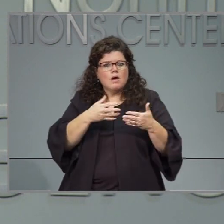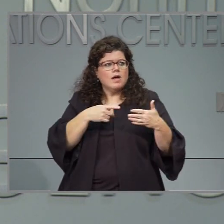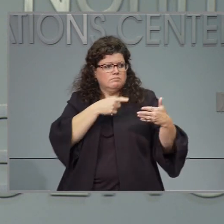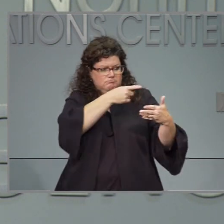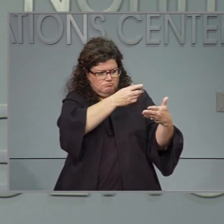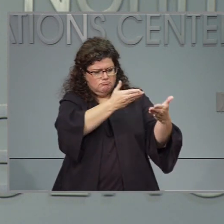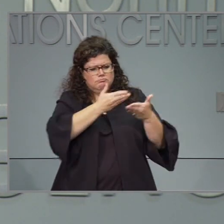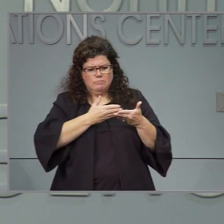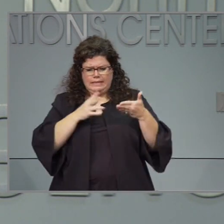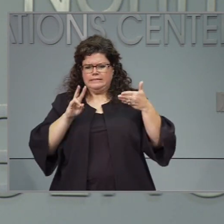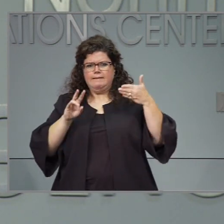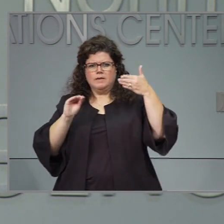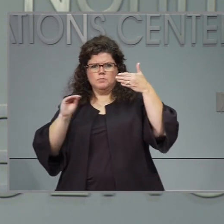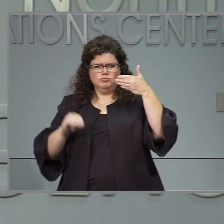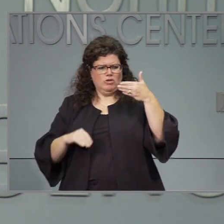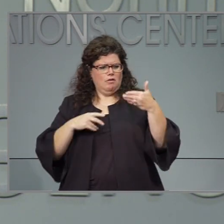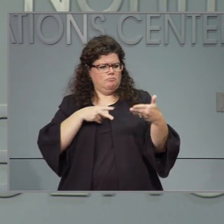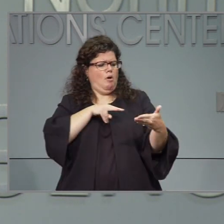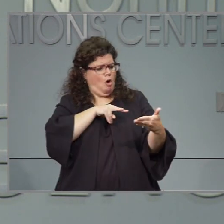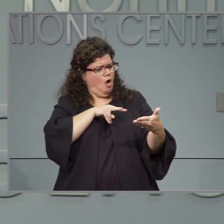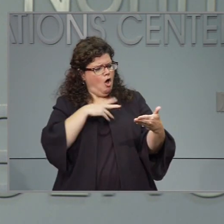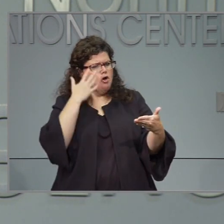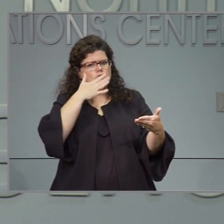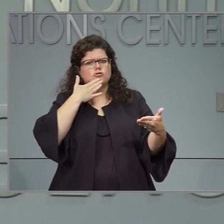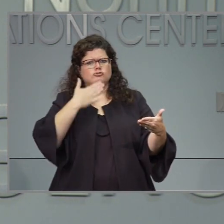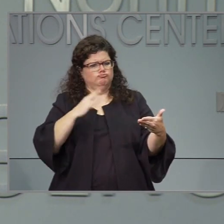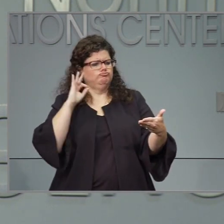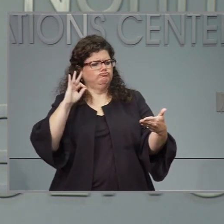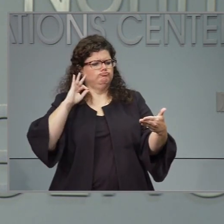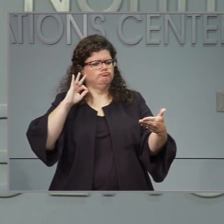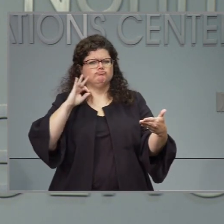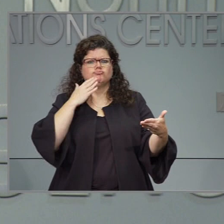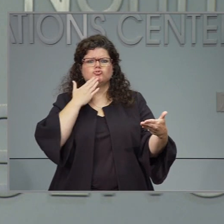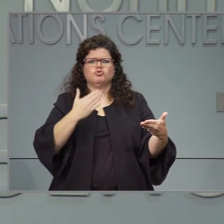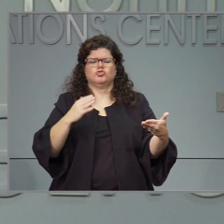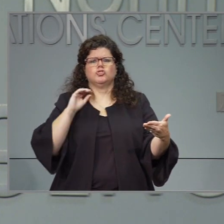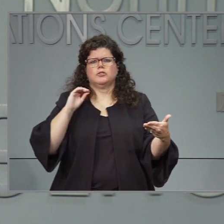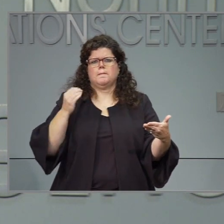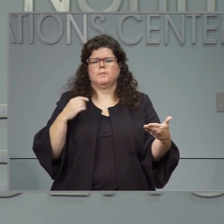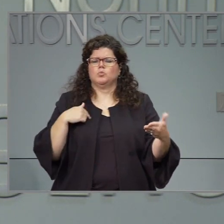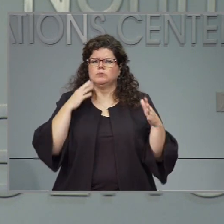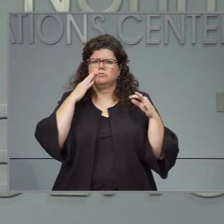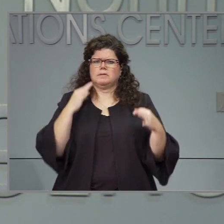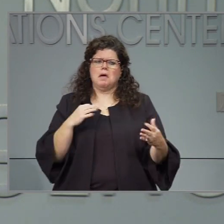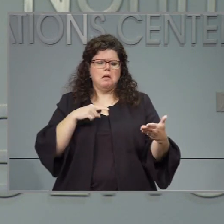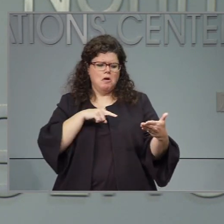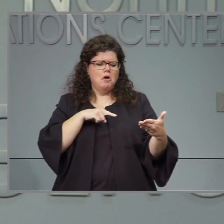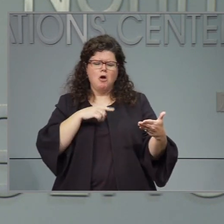para que así todo mundo esté a salvo esto fue determinado como una buena cifra.